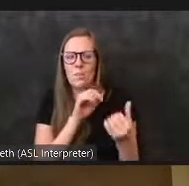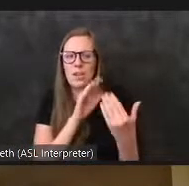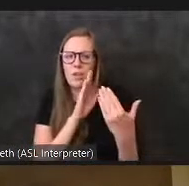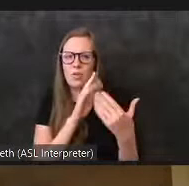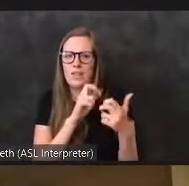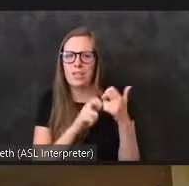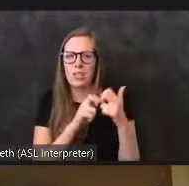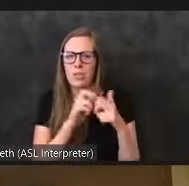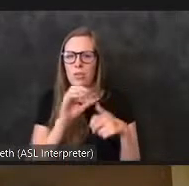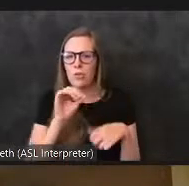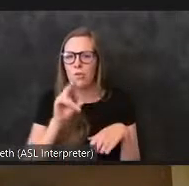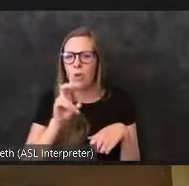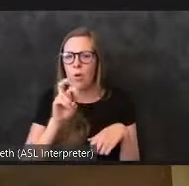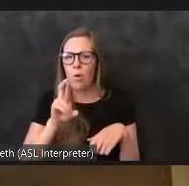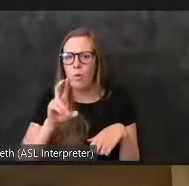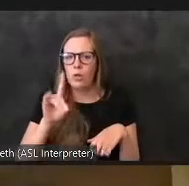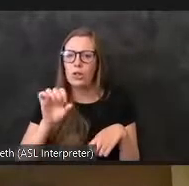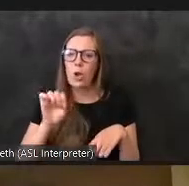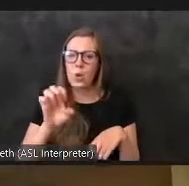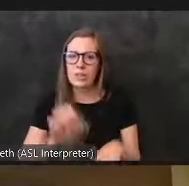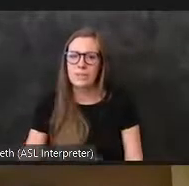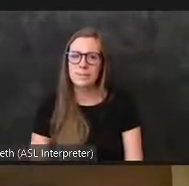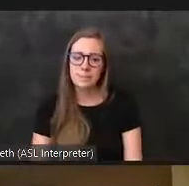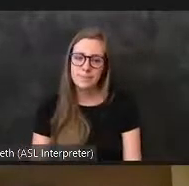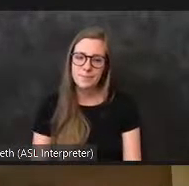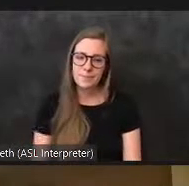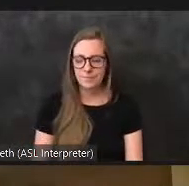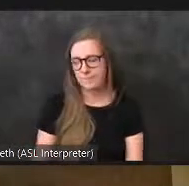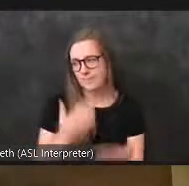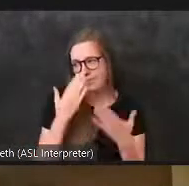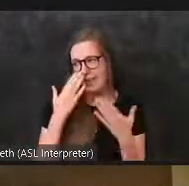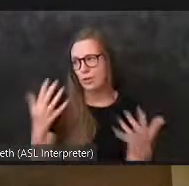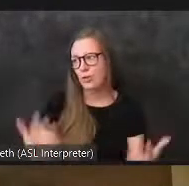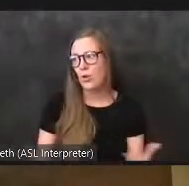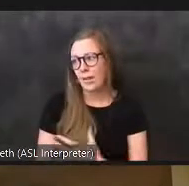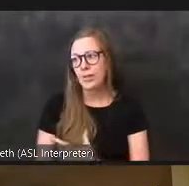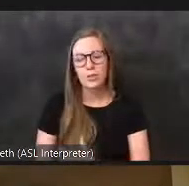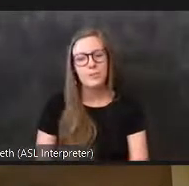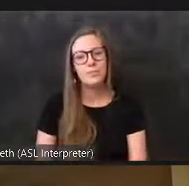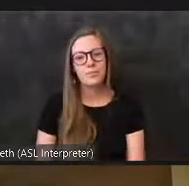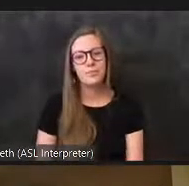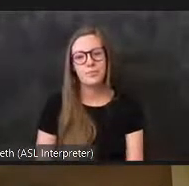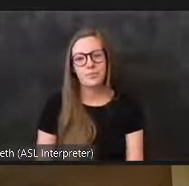La salud pública nos podemos encargar de las situaciones de la sobredosis. Muchas gracias doctora Mase.